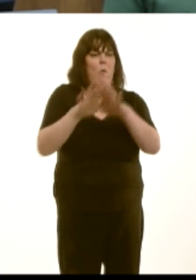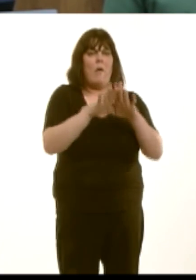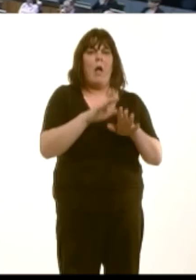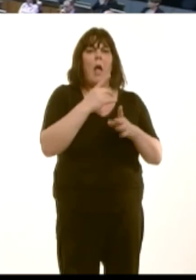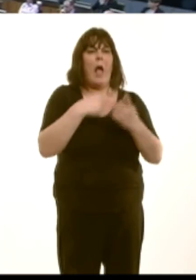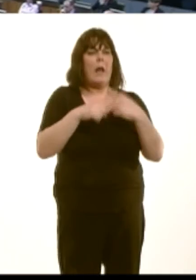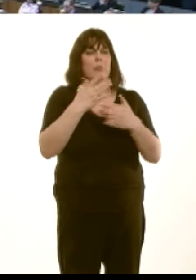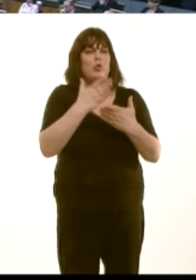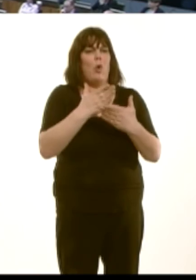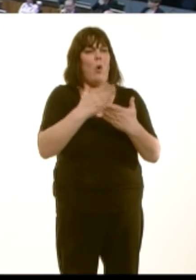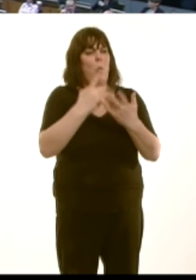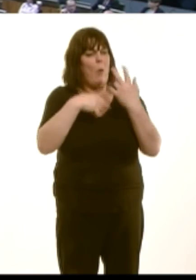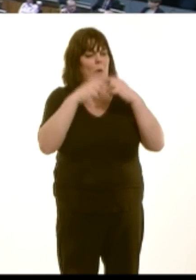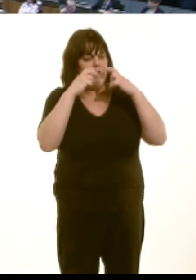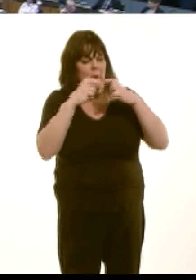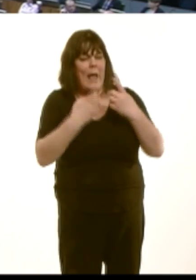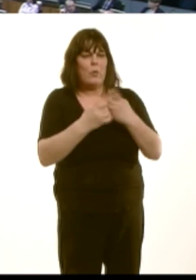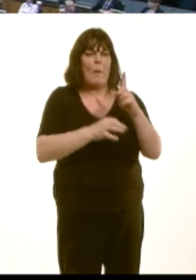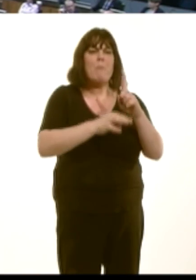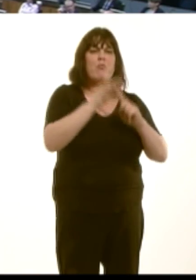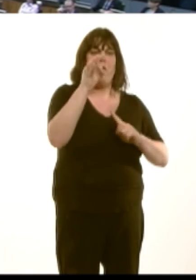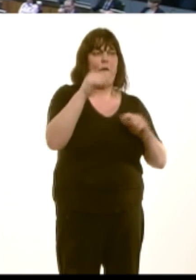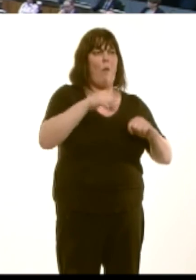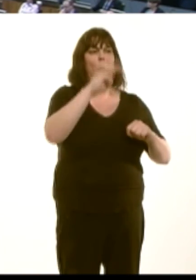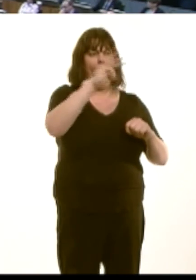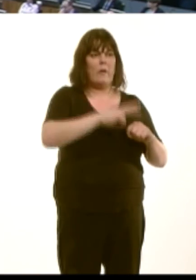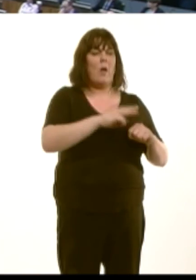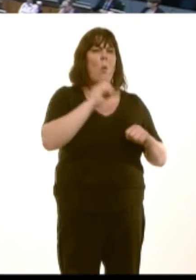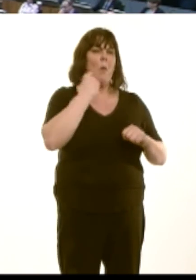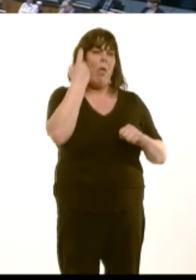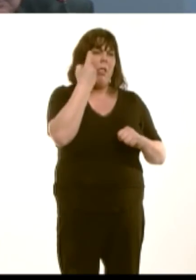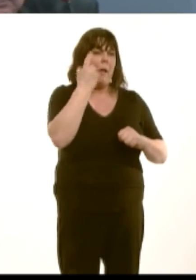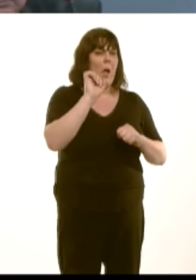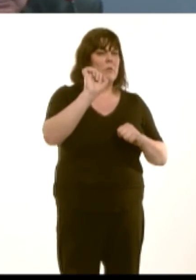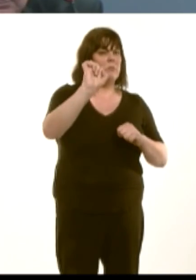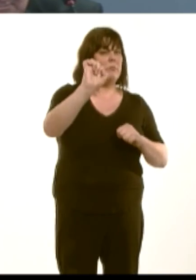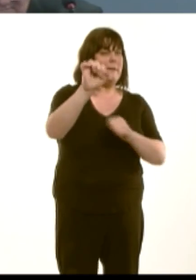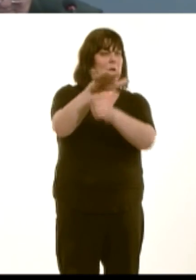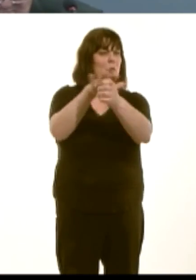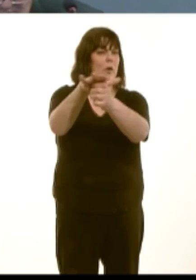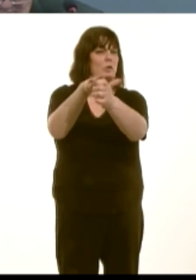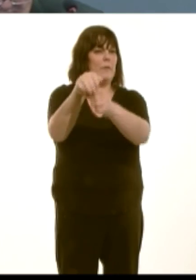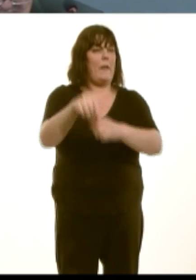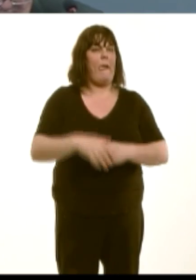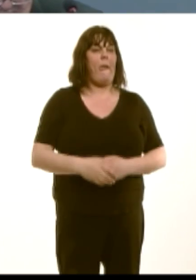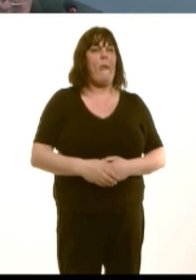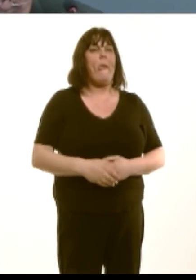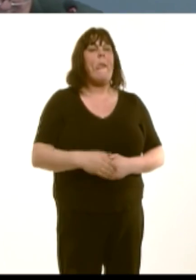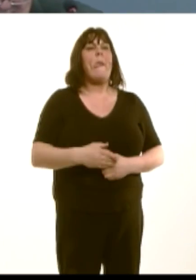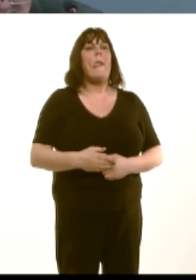Pa gamau sy'n cael eu cymryd gan Lywodraeth Cymru i wella gofal llygaid i gleifion yng Nghanol De Cymru?